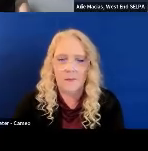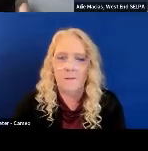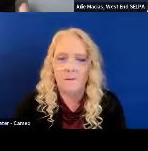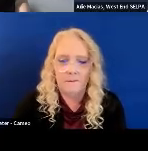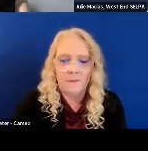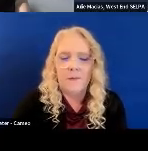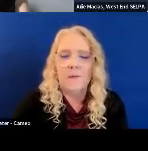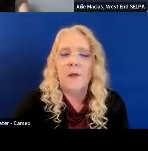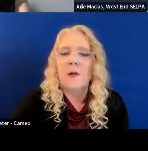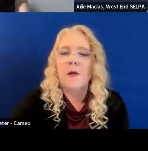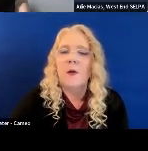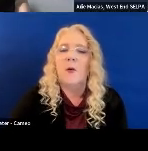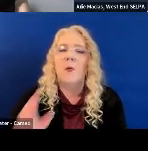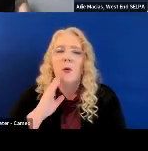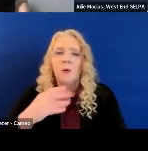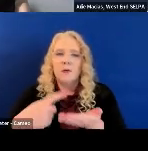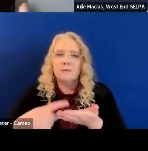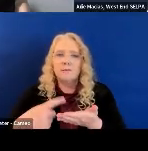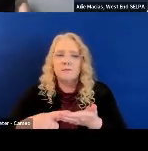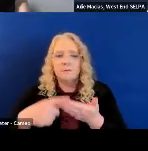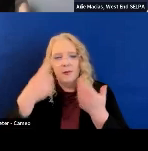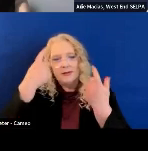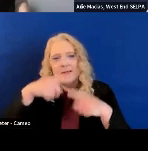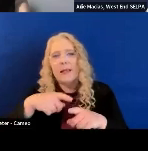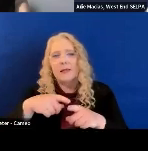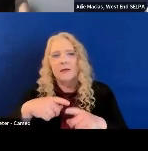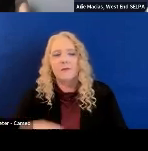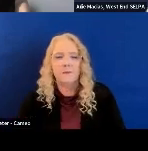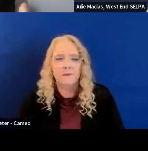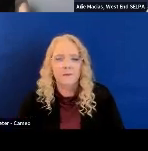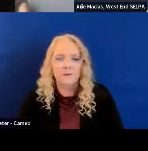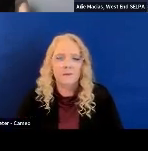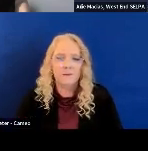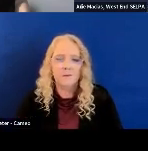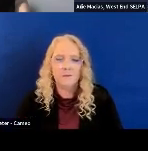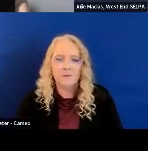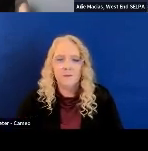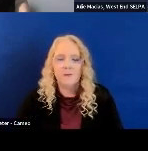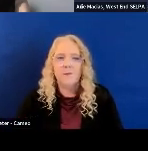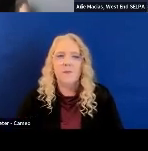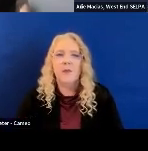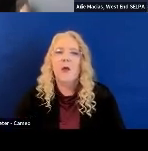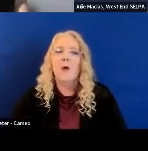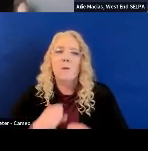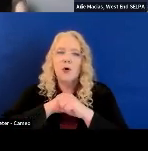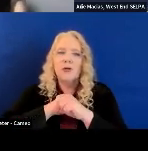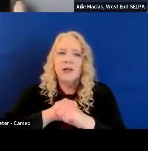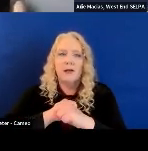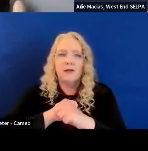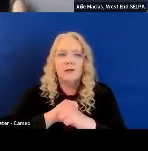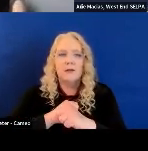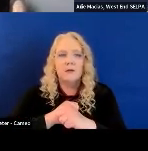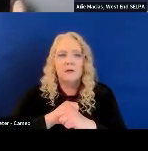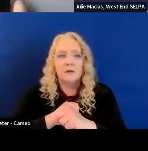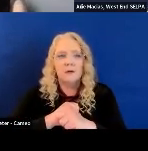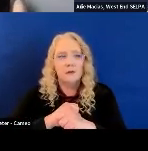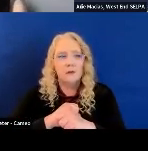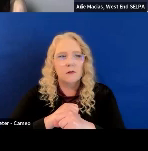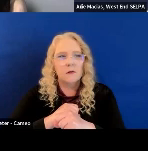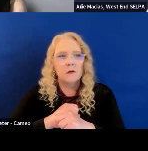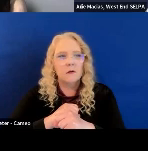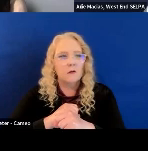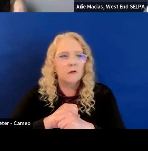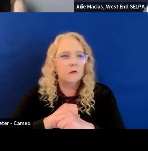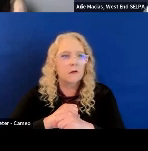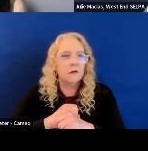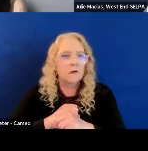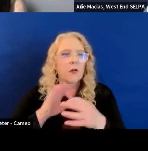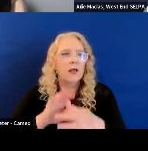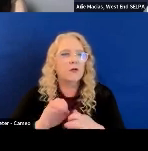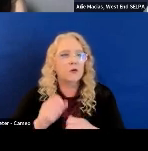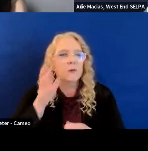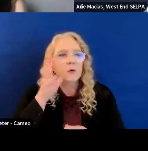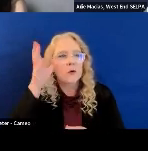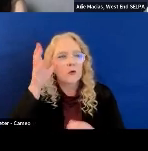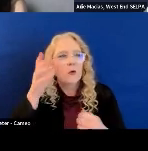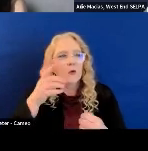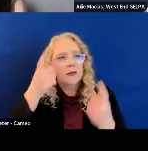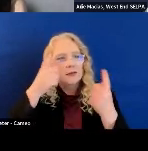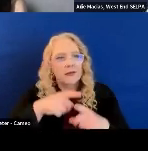consentimiento: para que las protecciones relacionadas con el consentimiento de los padres a la educación especial los padres puedan referir a sus hijos